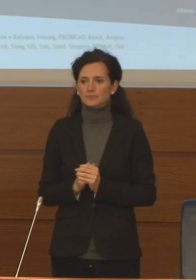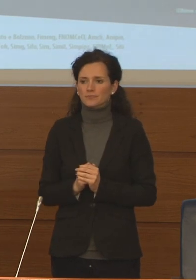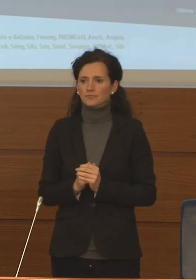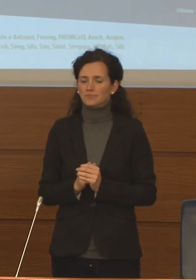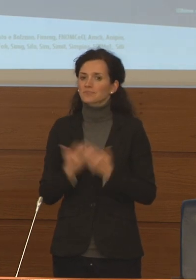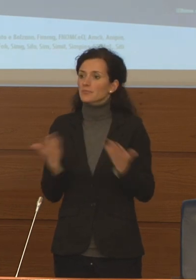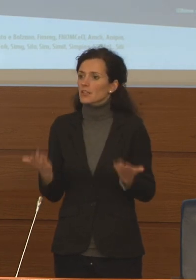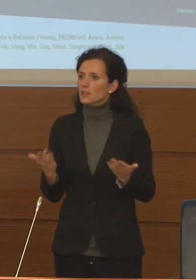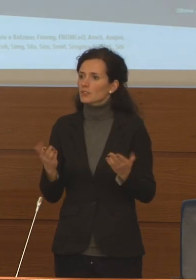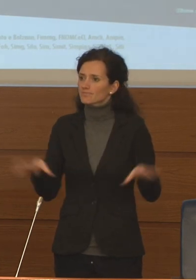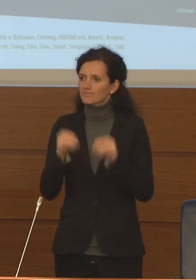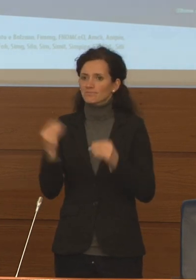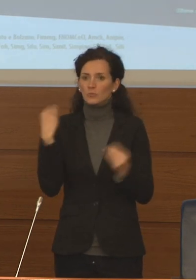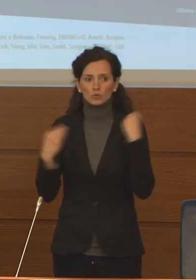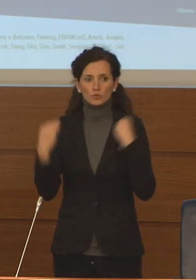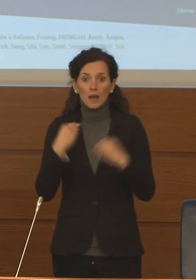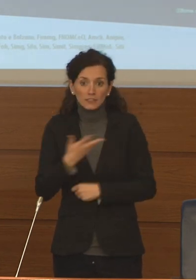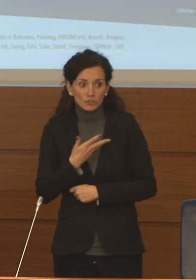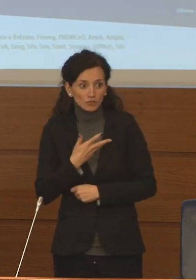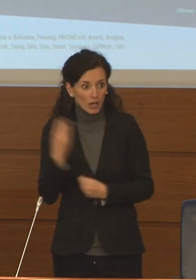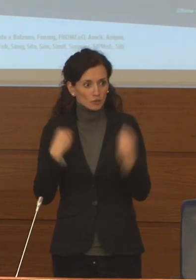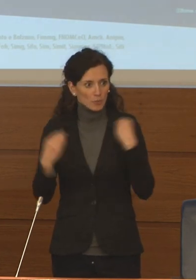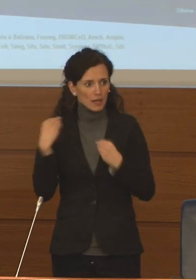Diamo spazio alle domande.